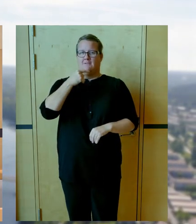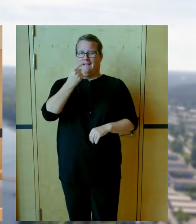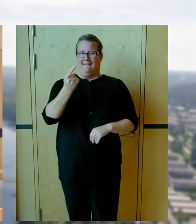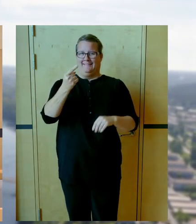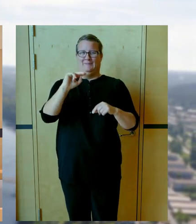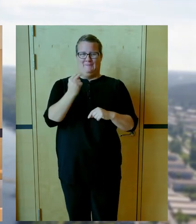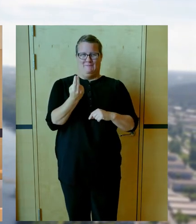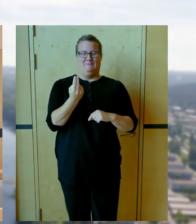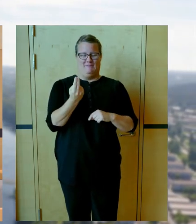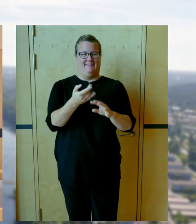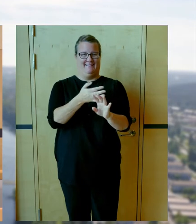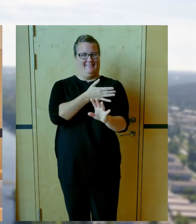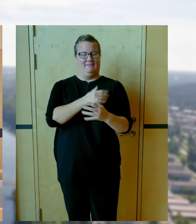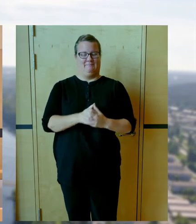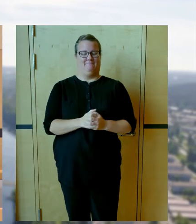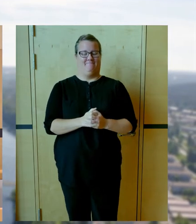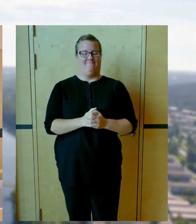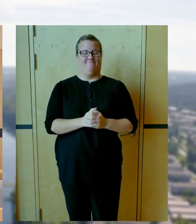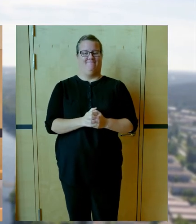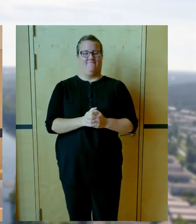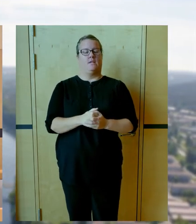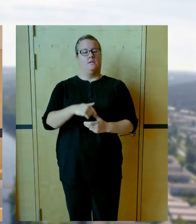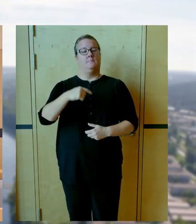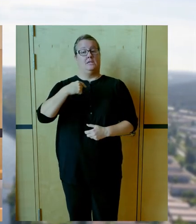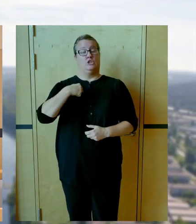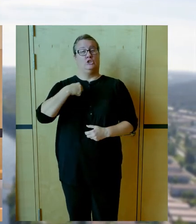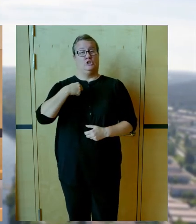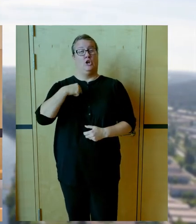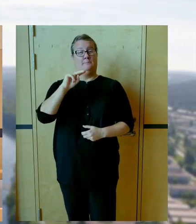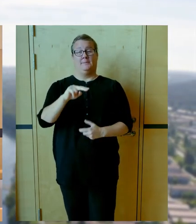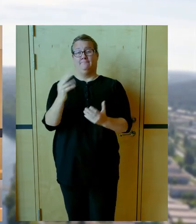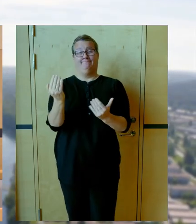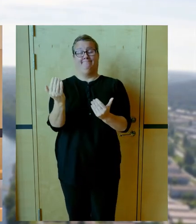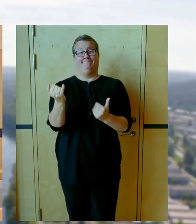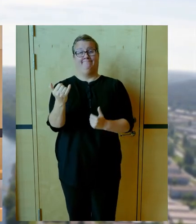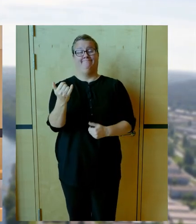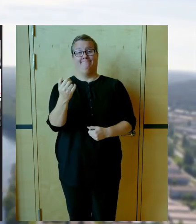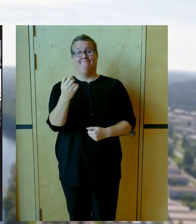Jag tänker återigen och jag ser fram emot faktiskt att liberalernas Tina får svar på